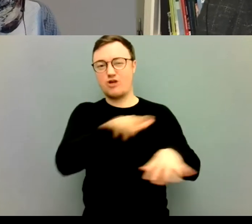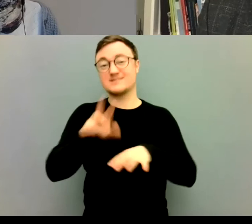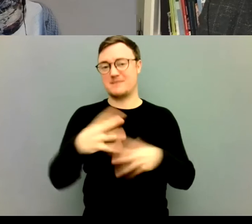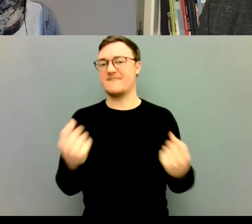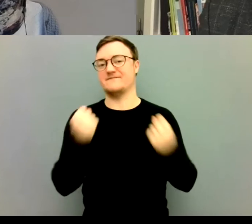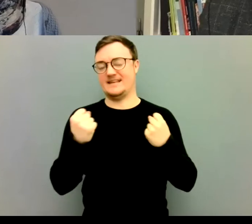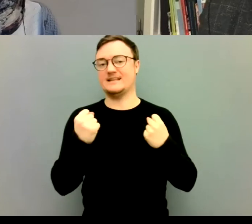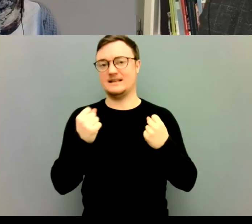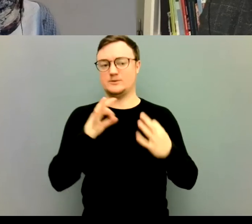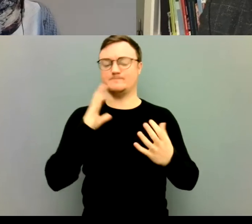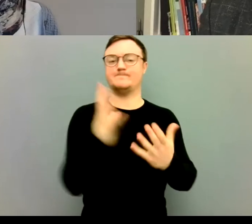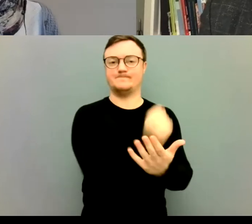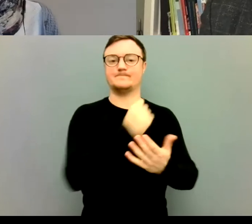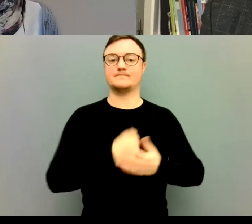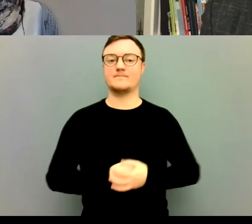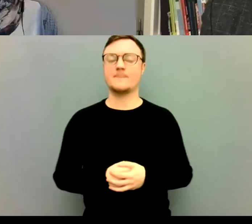är en viktig del i det.